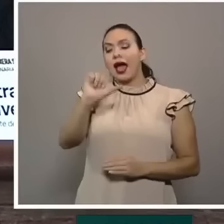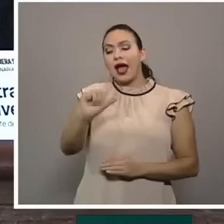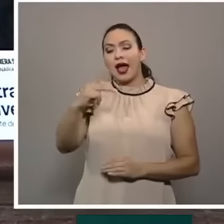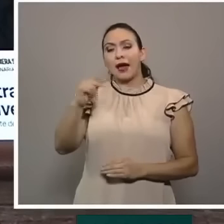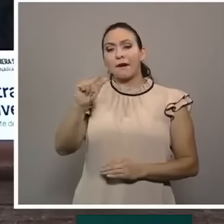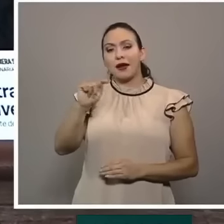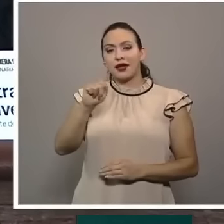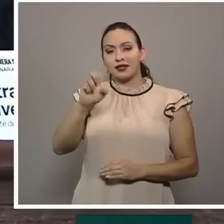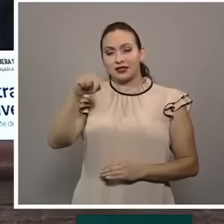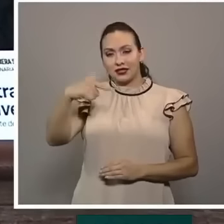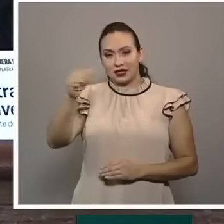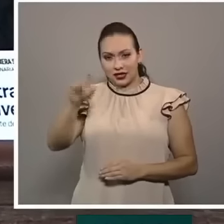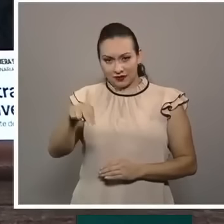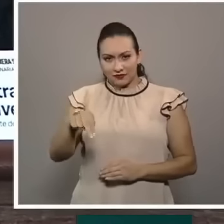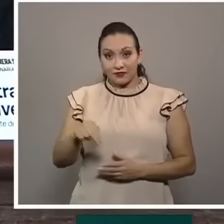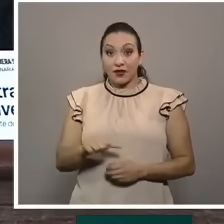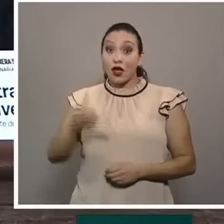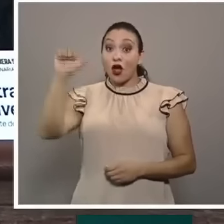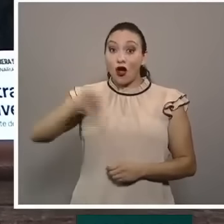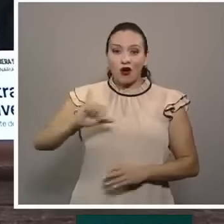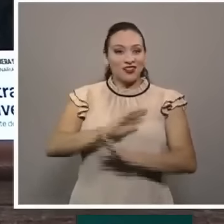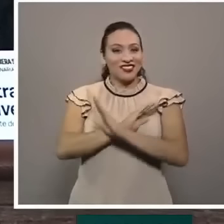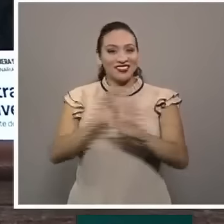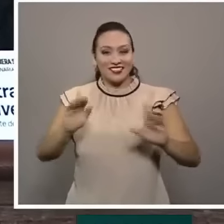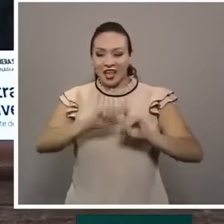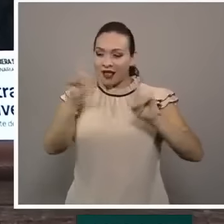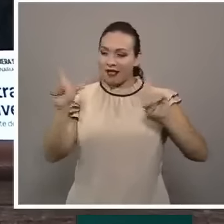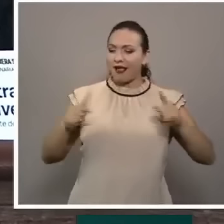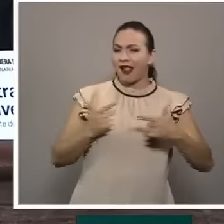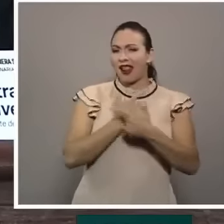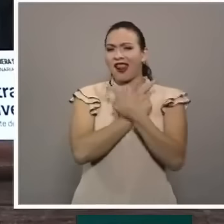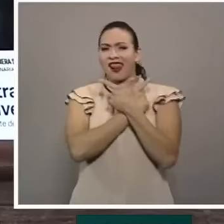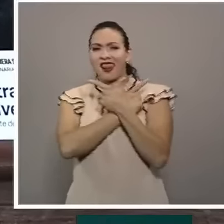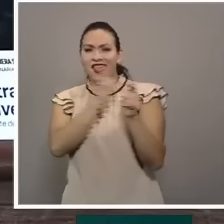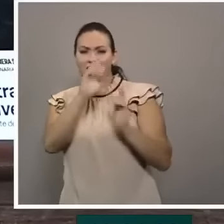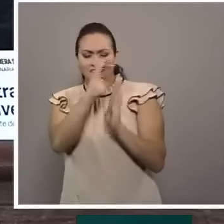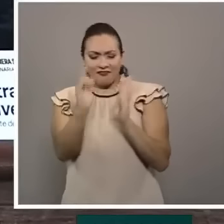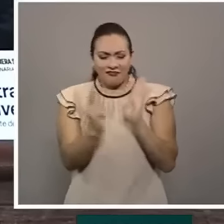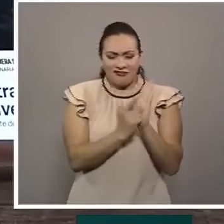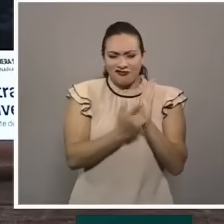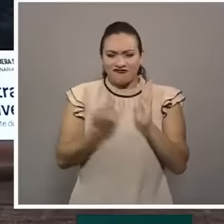tenemos una nación libre, libre y soberana, en la que es la propia corte la que decide